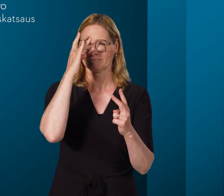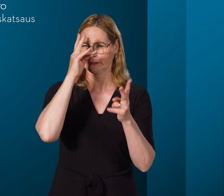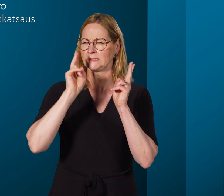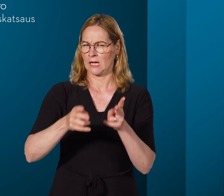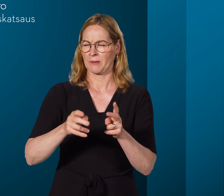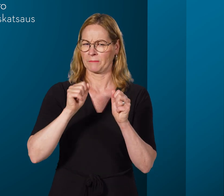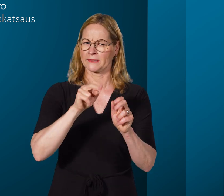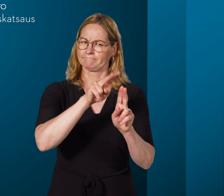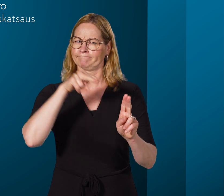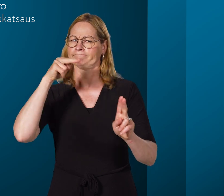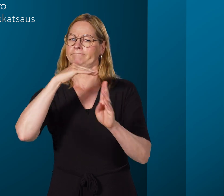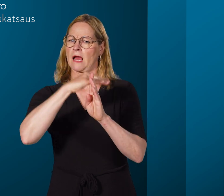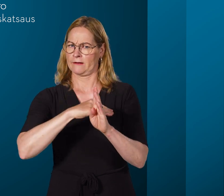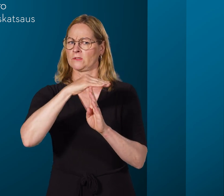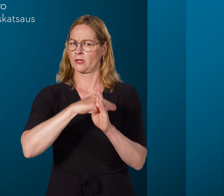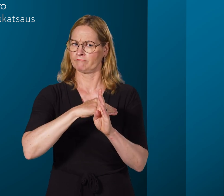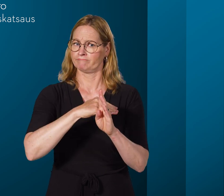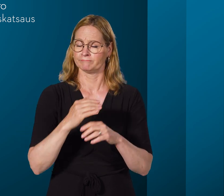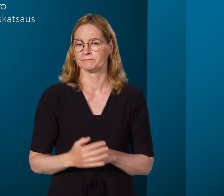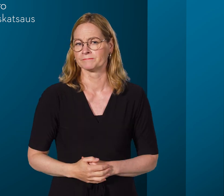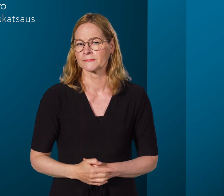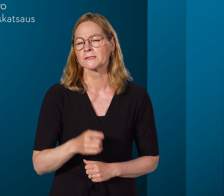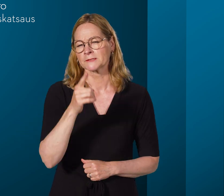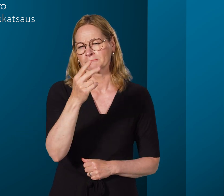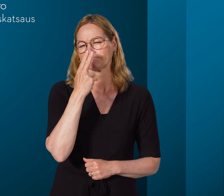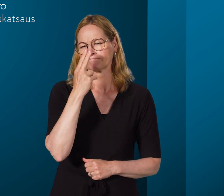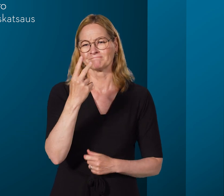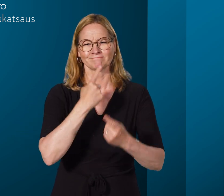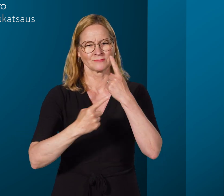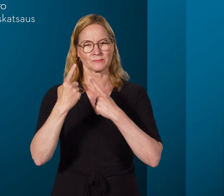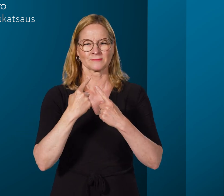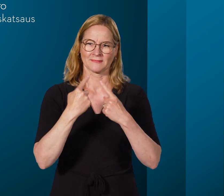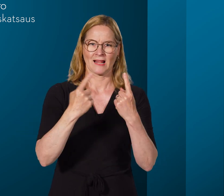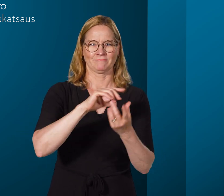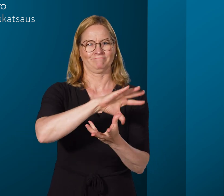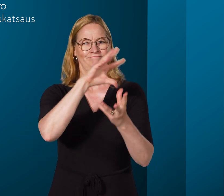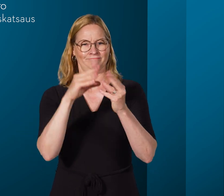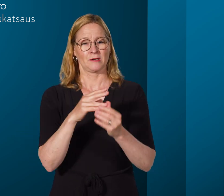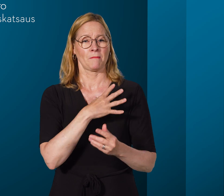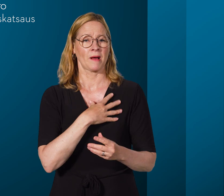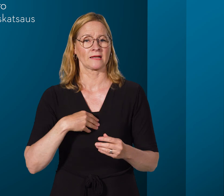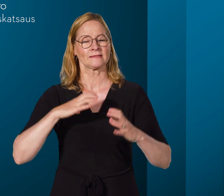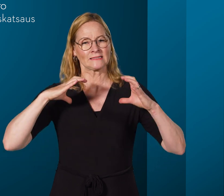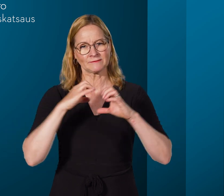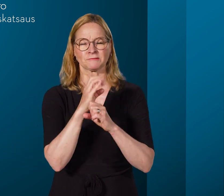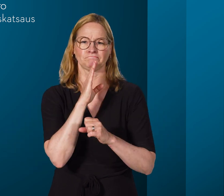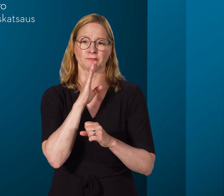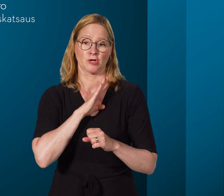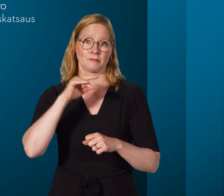olivat asiasta samaa mieltä. Käy katsomassa Marikan tiivistelmä keskustelutilaisuudesta -